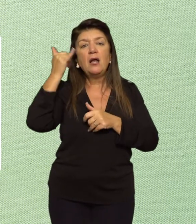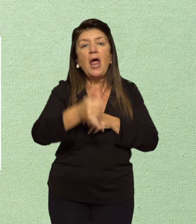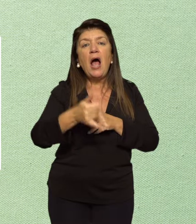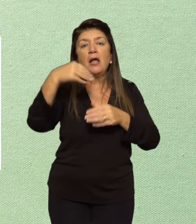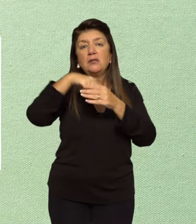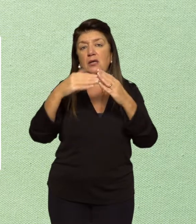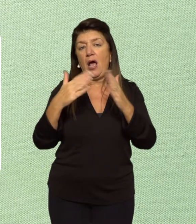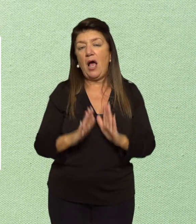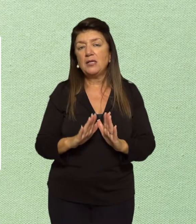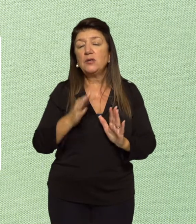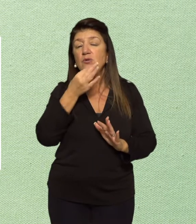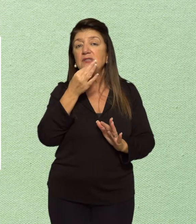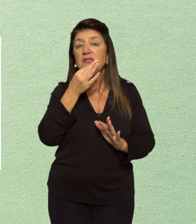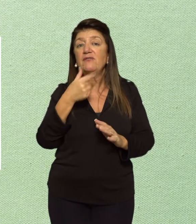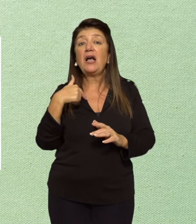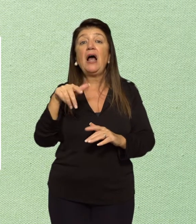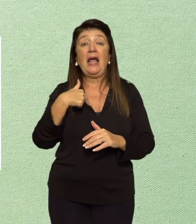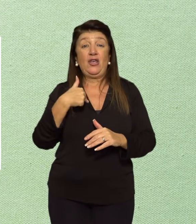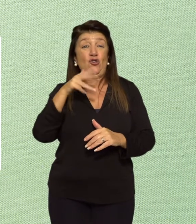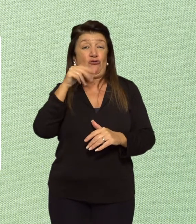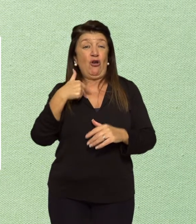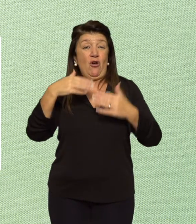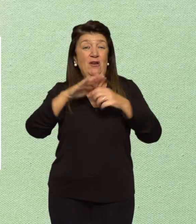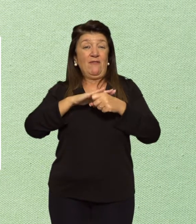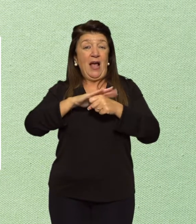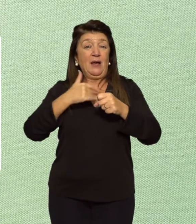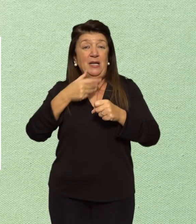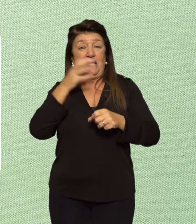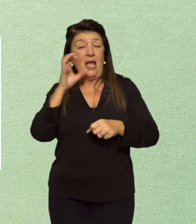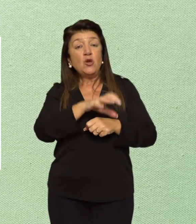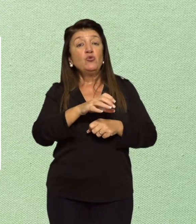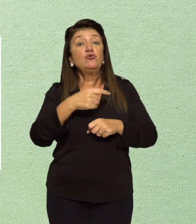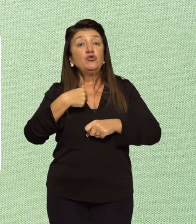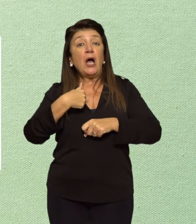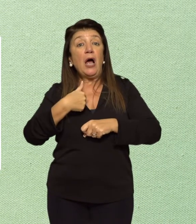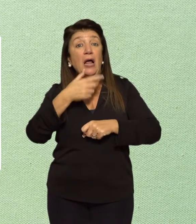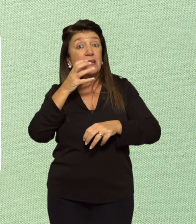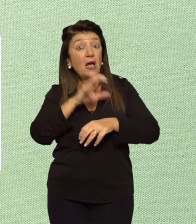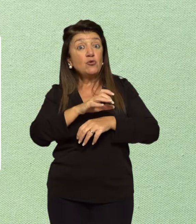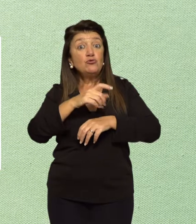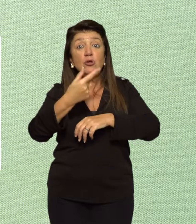che denuncia deve essere sentita entro poche ore dal pubblico ministero e quindi fa si che siano